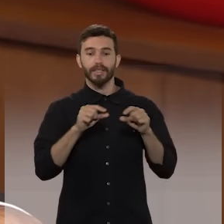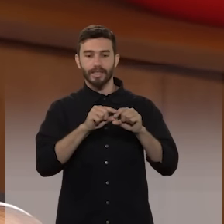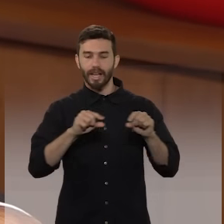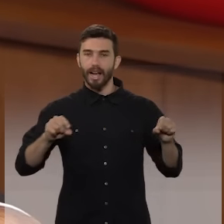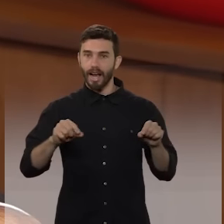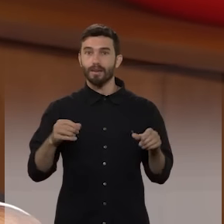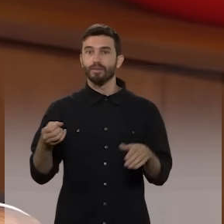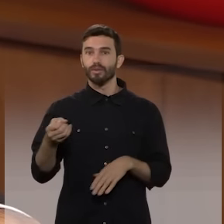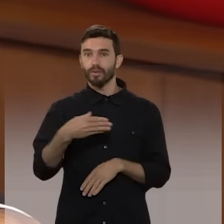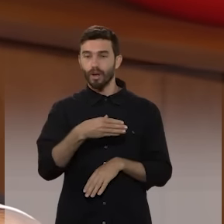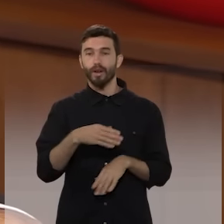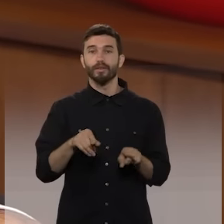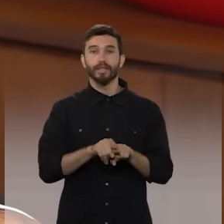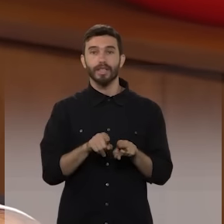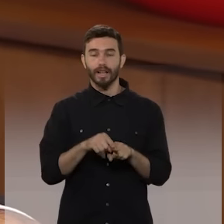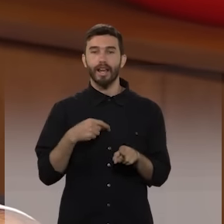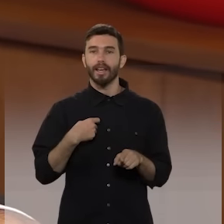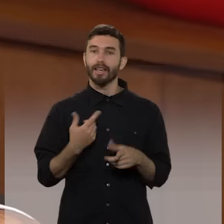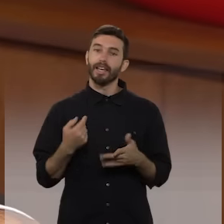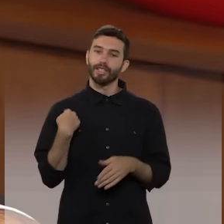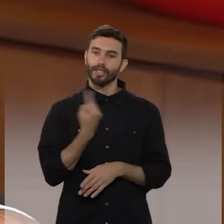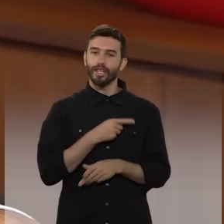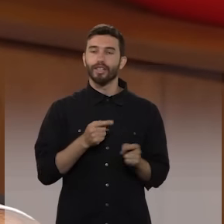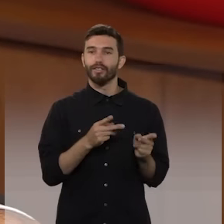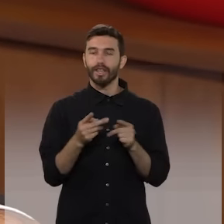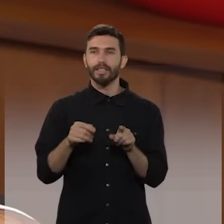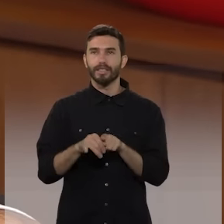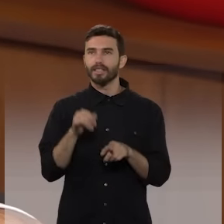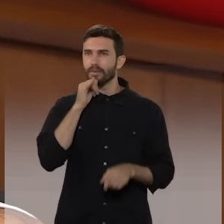seja na América do Norte, seja na Europa também que passe por um processo igual,